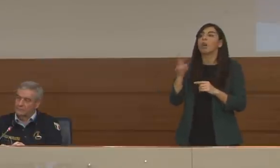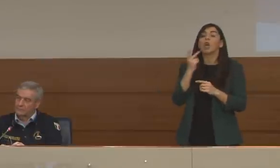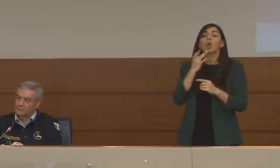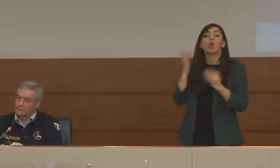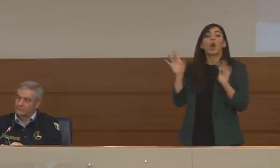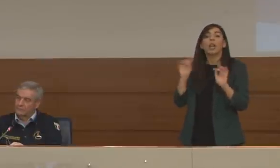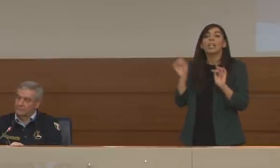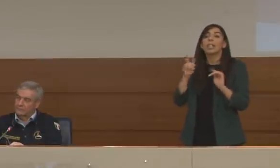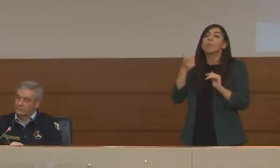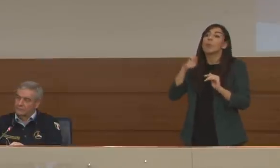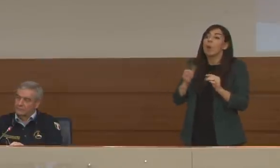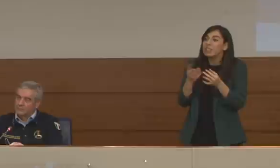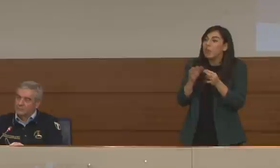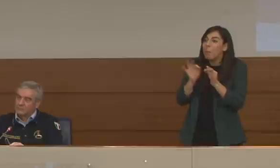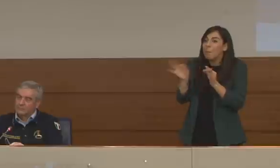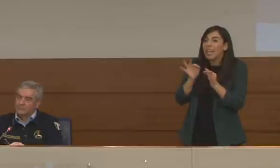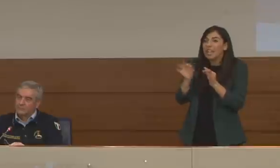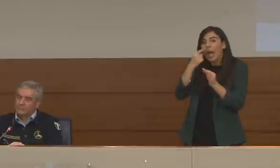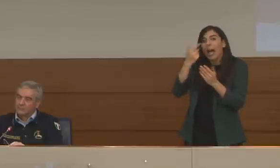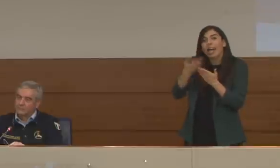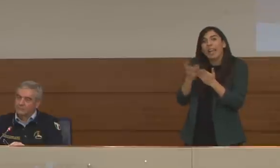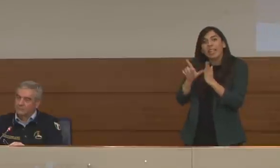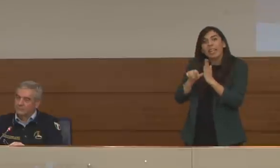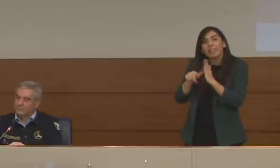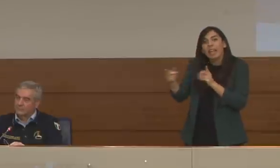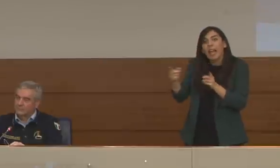Non le ho detto che è semplice, le ho detto che è complesso.